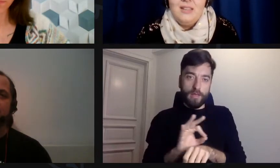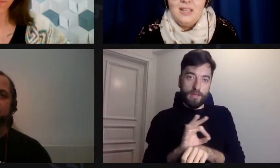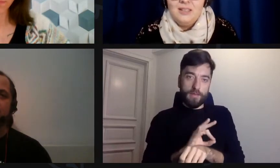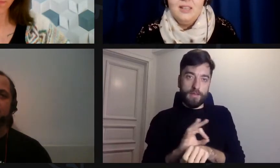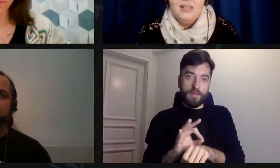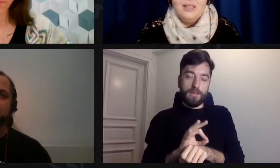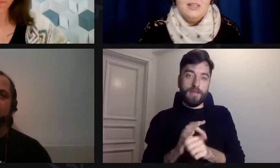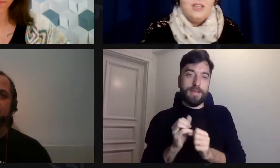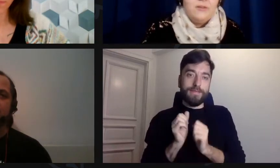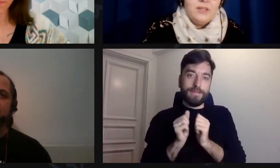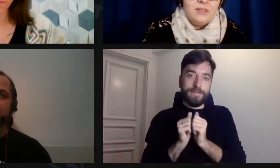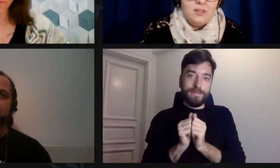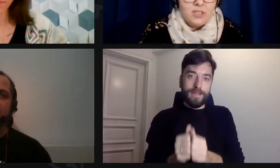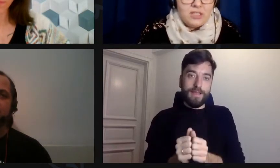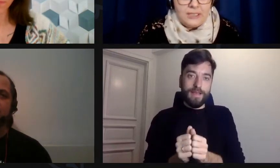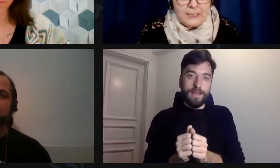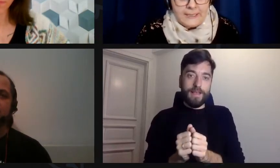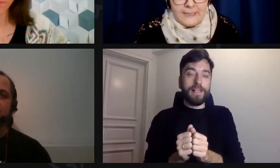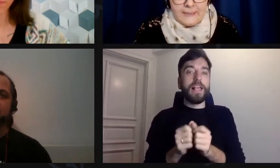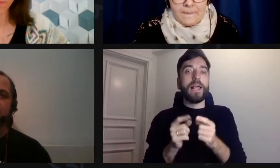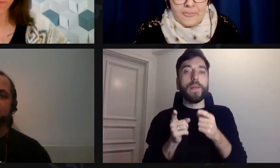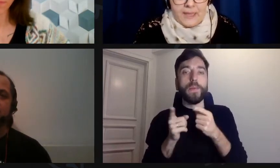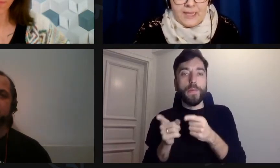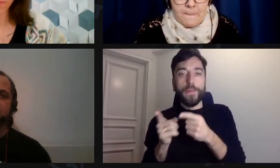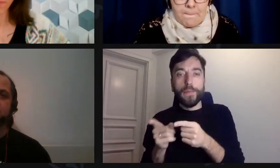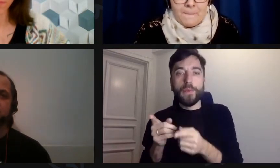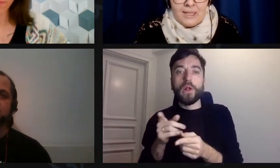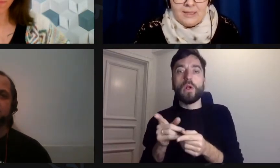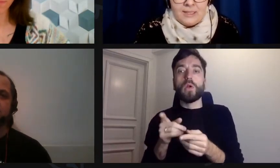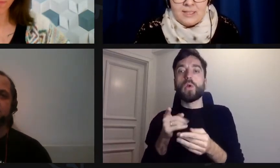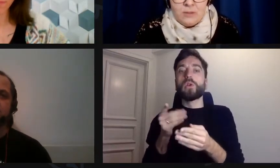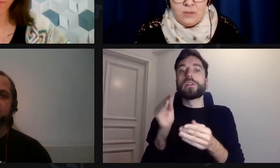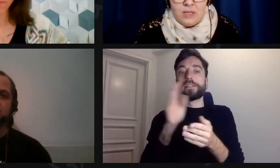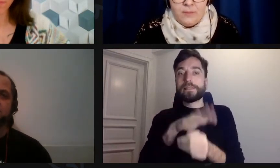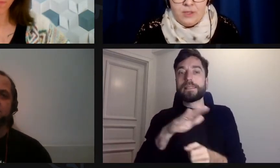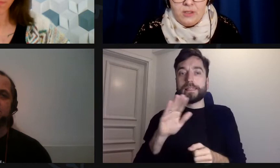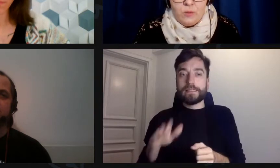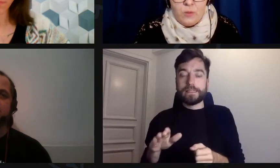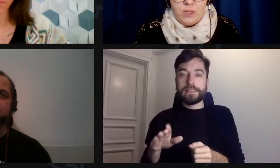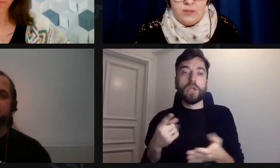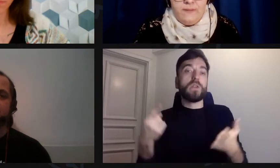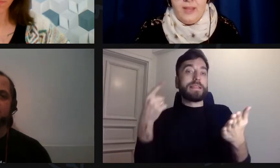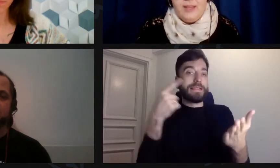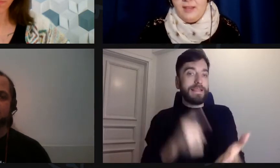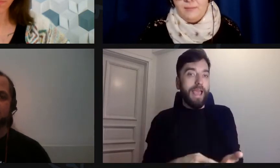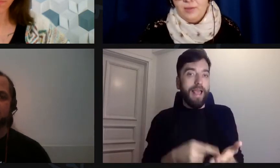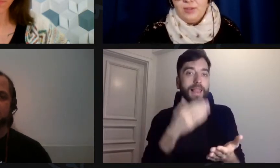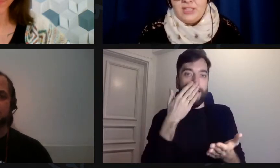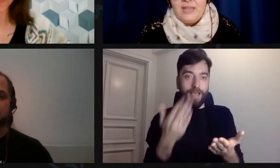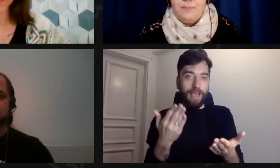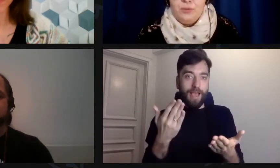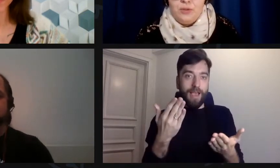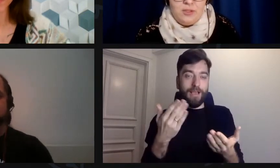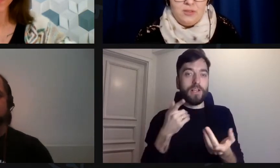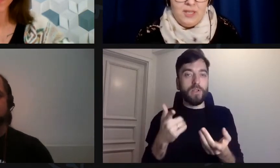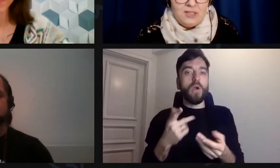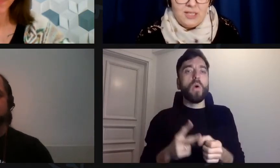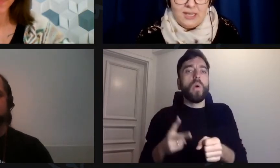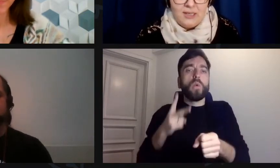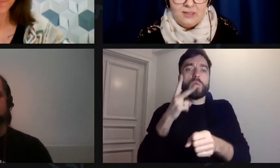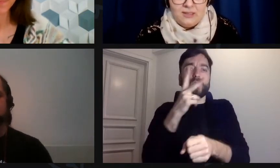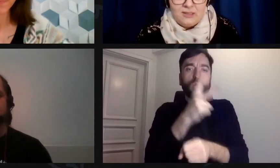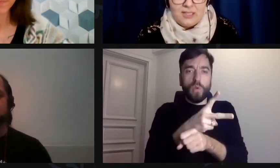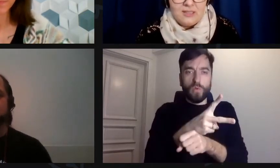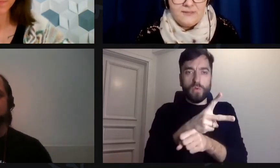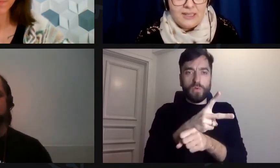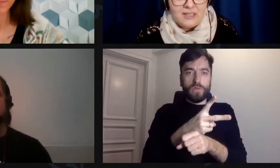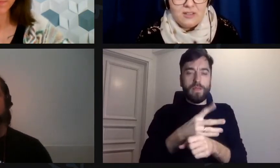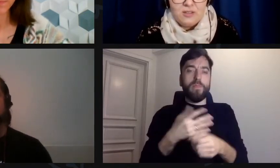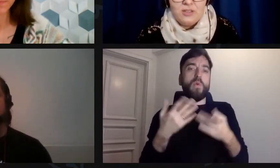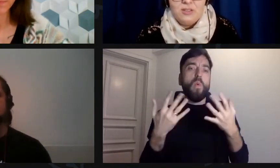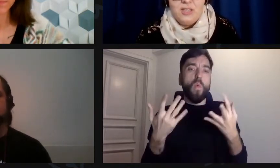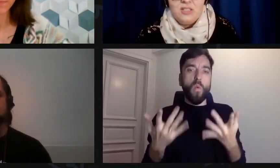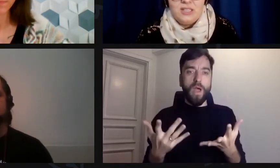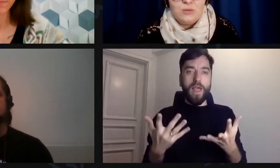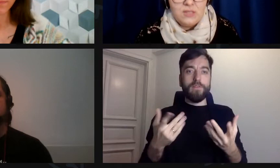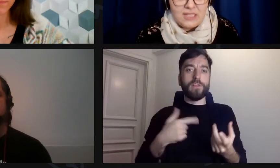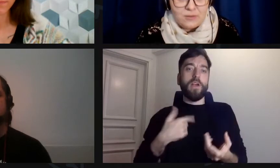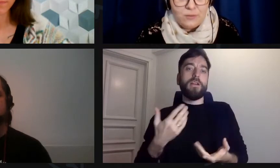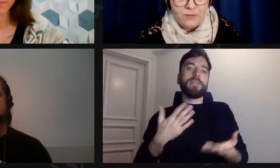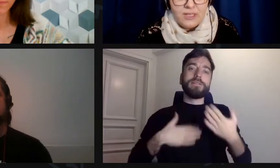i zadań kierowanych do dzieci ma na celu jakby ułatwienie im dostępu do osiągnięcia satysfakcji, sukcesów.